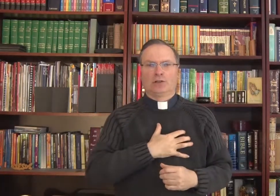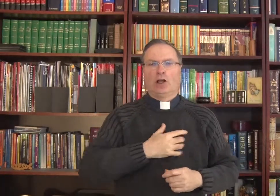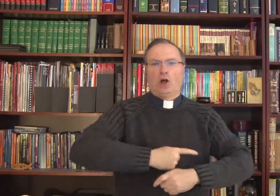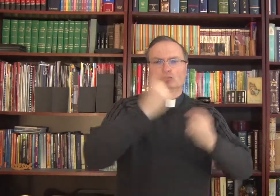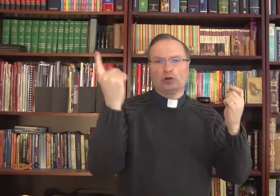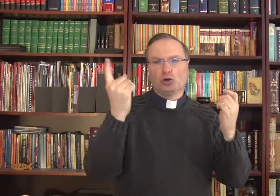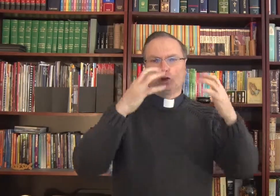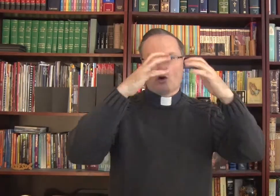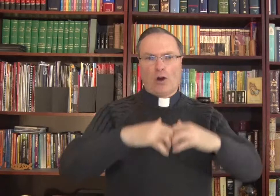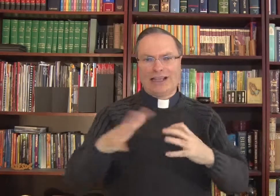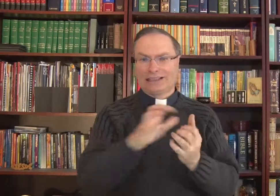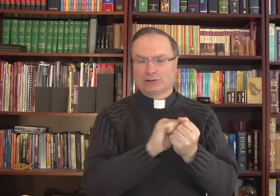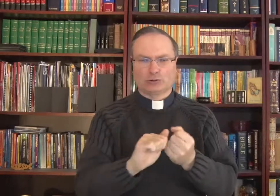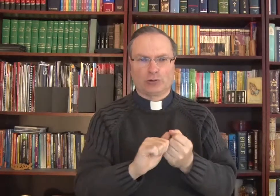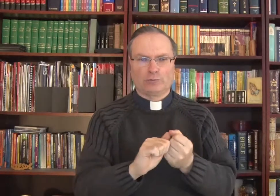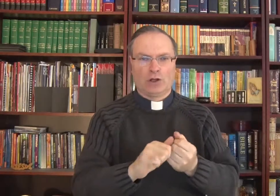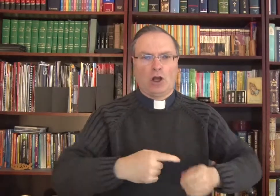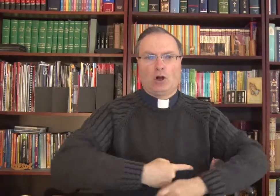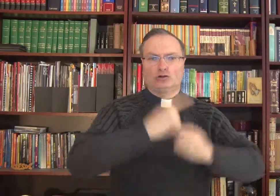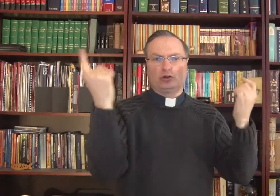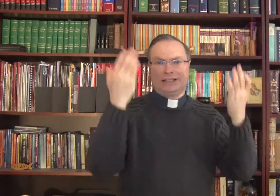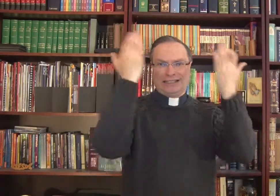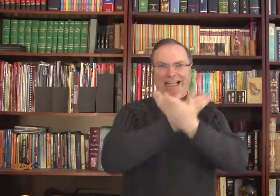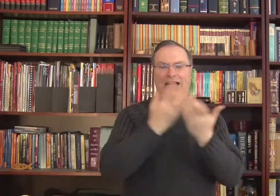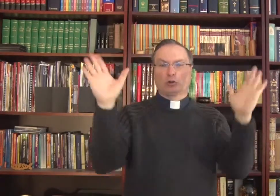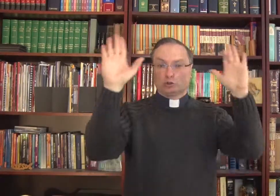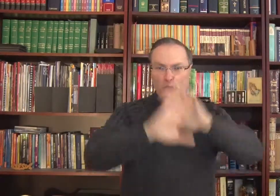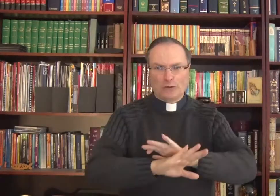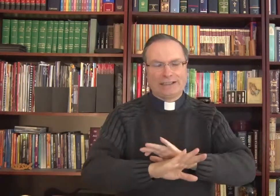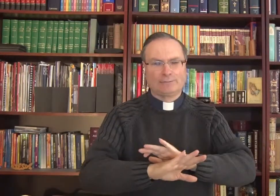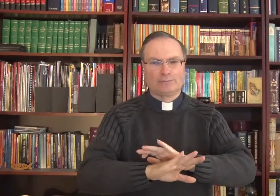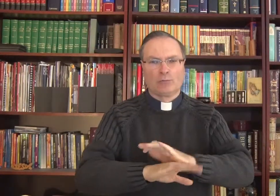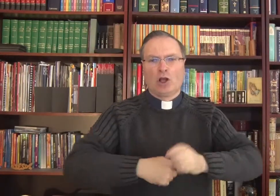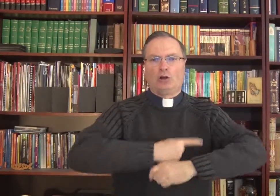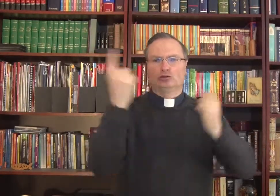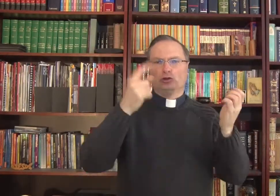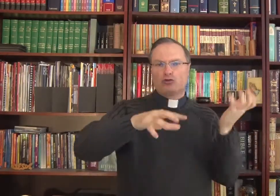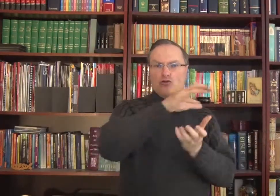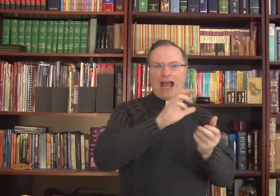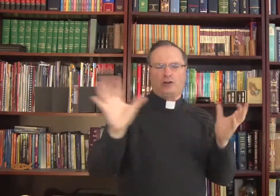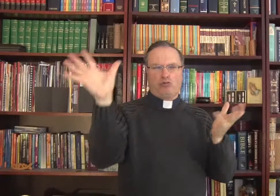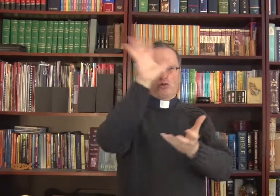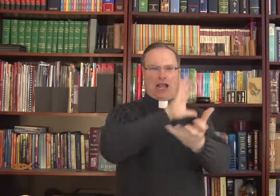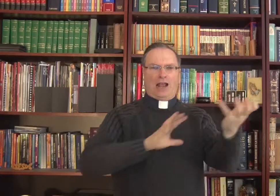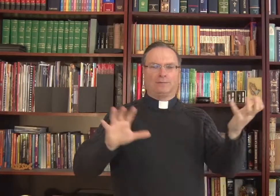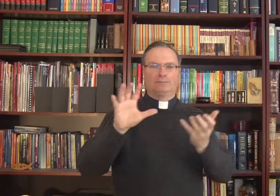un jour de ruine et de destruction, un jour de ténèbres et d'obscurité, un jour de nuages et de brouillard,